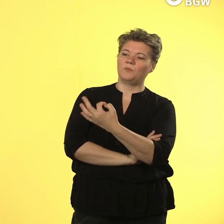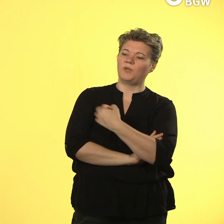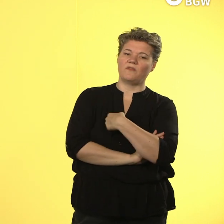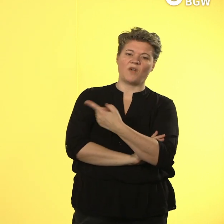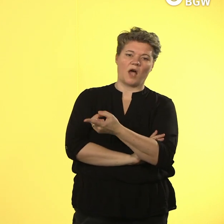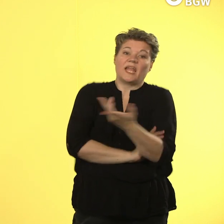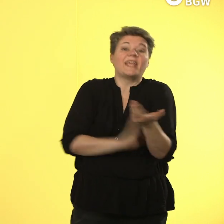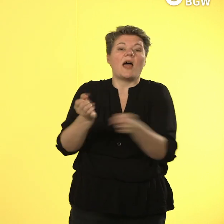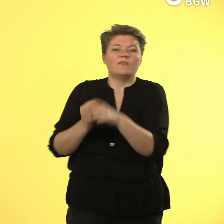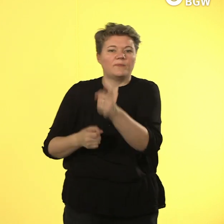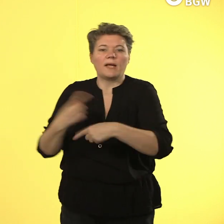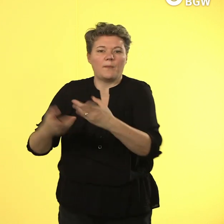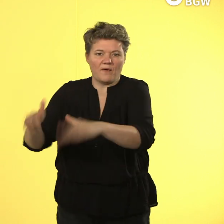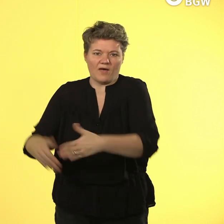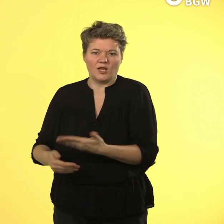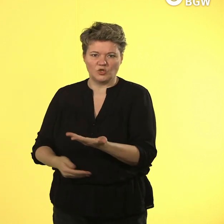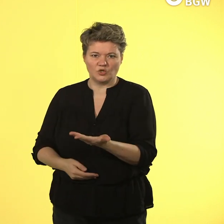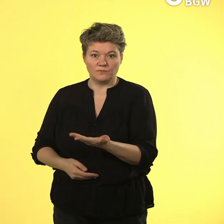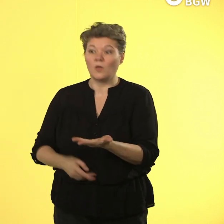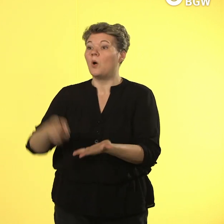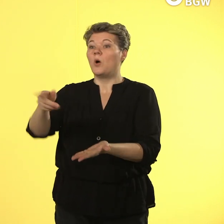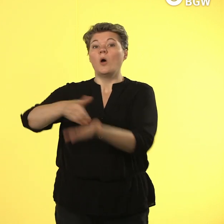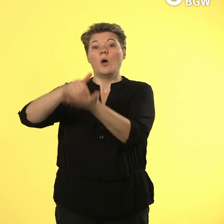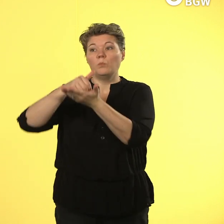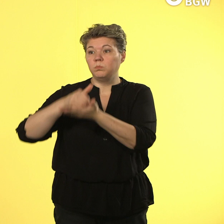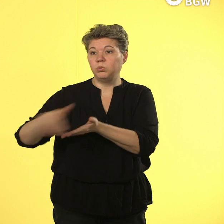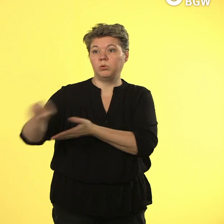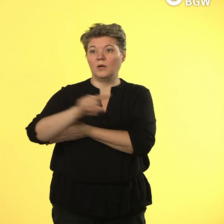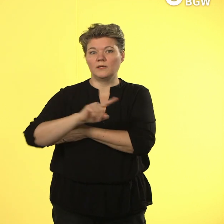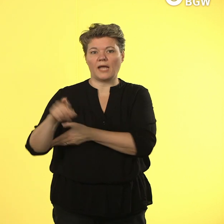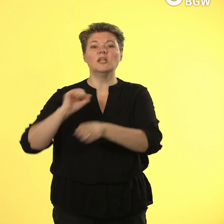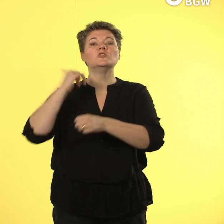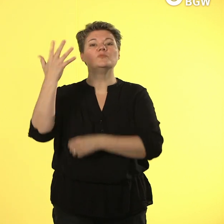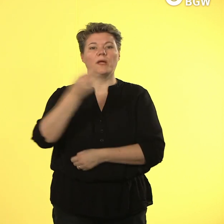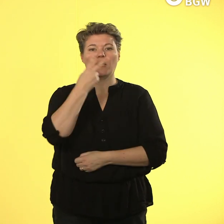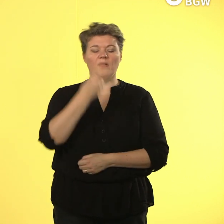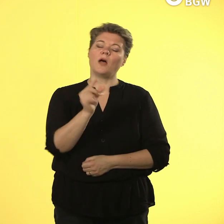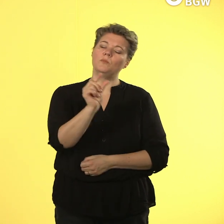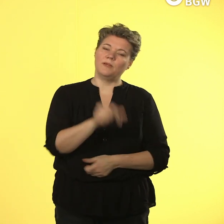und dann sind doch positive Anteile daran, dann sehe ich die nicht. Das ist eine selbstwertdienliche Verzerrung. Die macht den Stress.